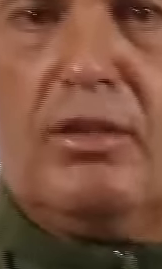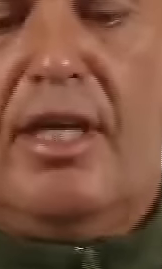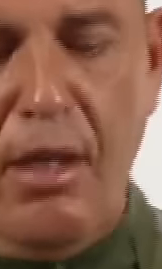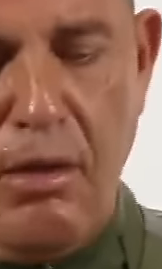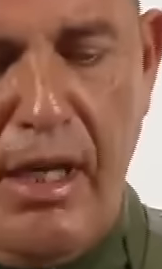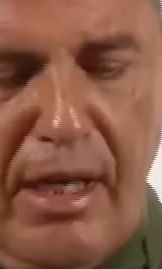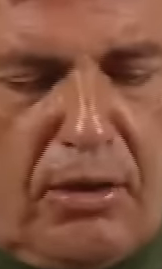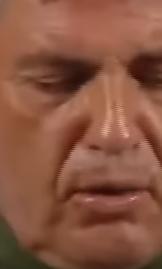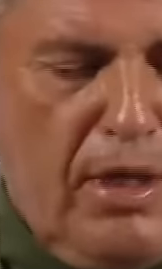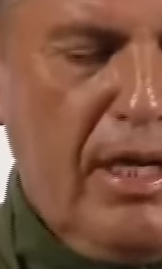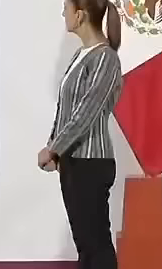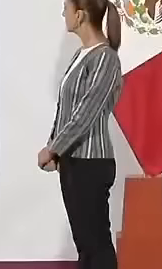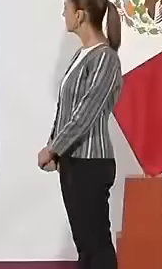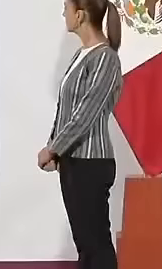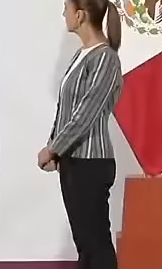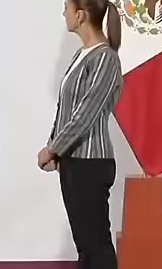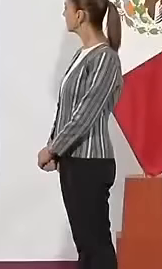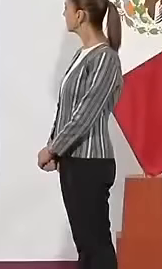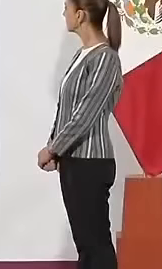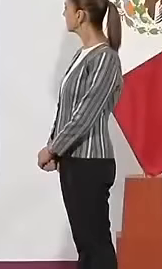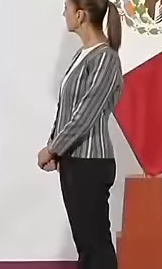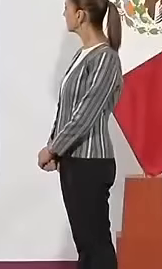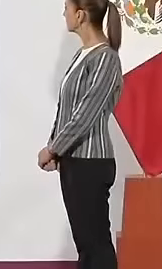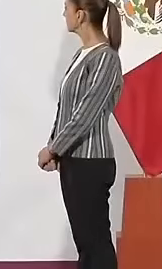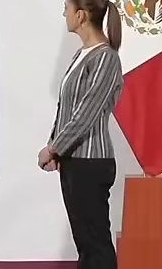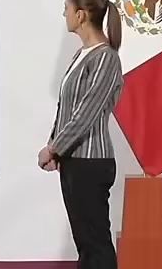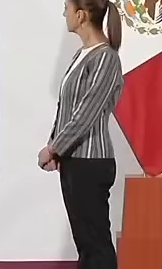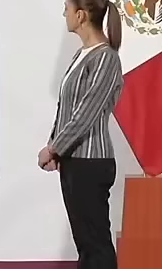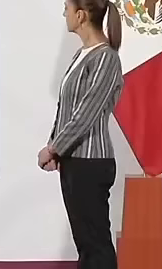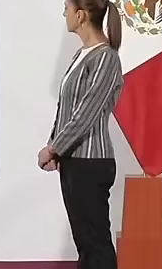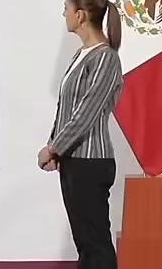los ingenieros del ejército ya estamos trabajando en la construcción de la infraestructura de carga